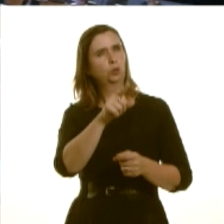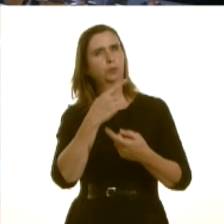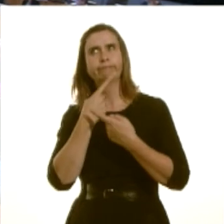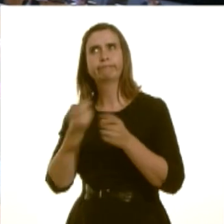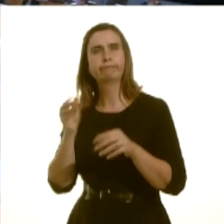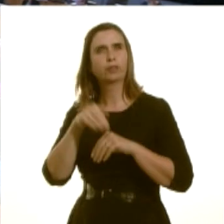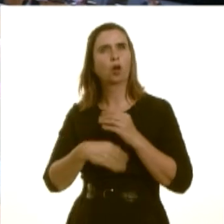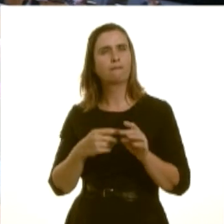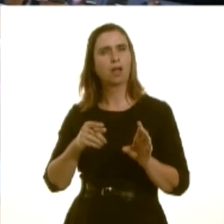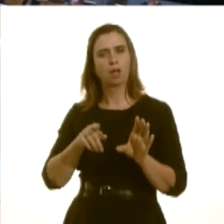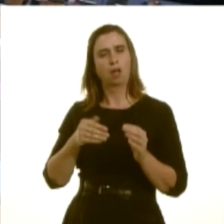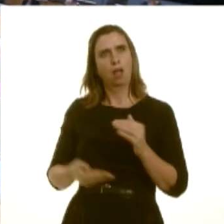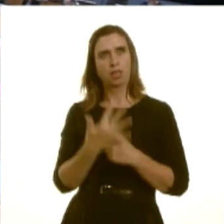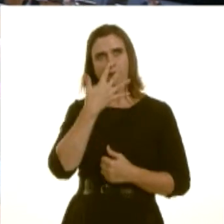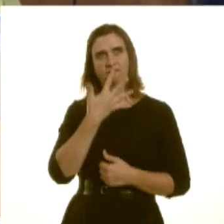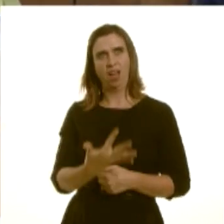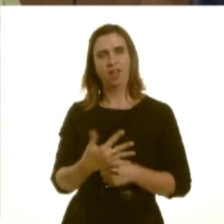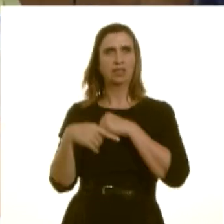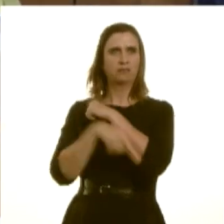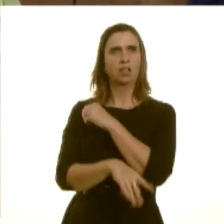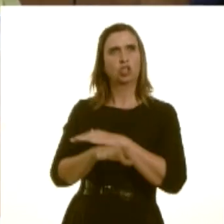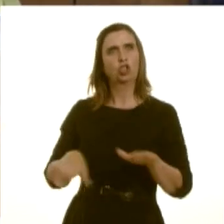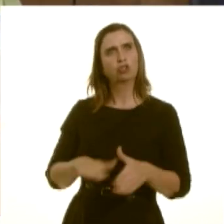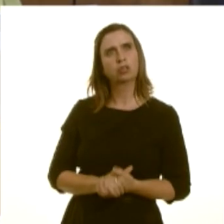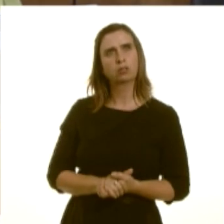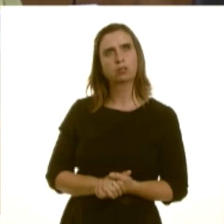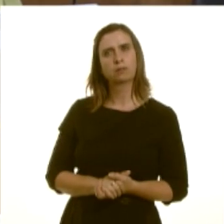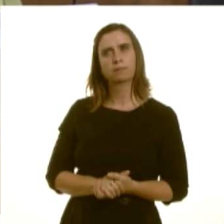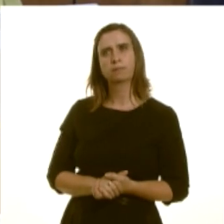Carwyn Jones: Rydym yn gwybod bod hyn yn rhywbeth pwysig dros ben. Yr haf diwethaf, cyhoeddwyd